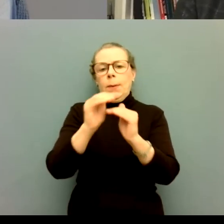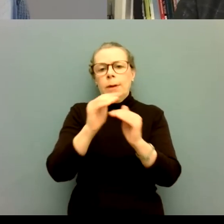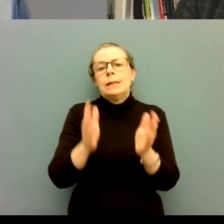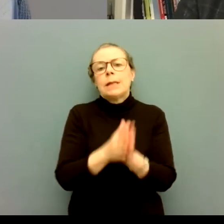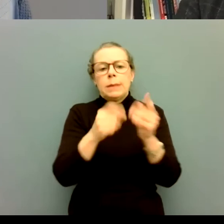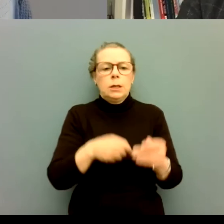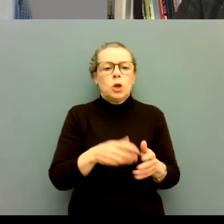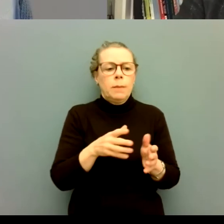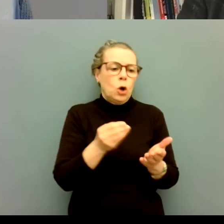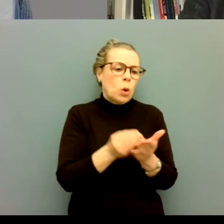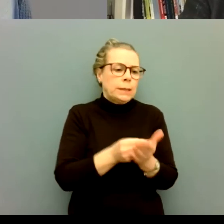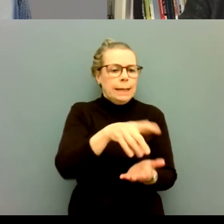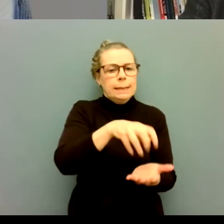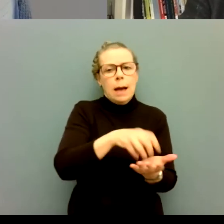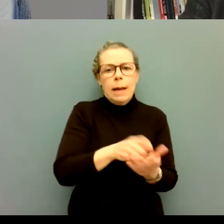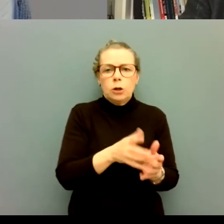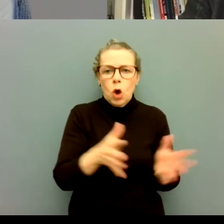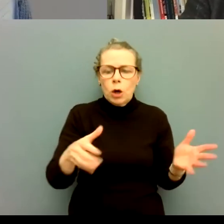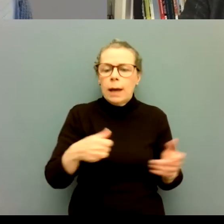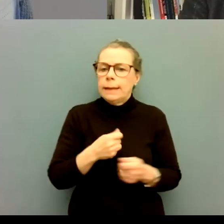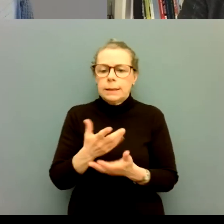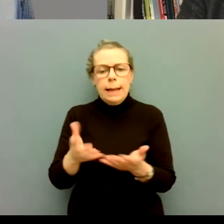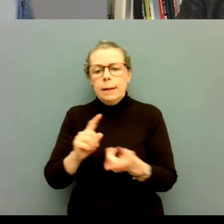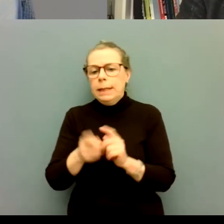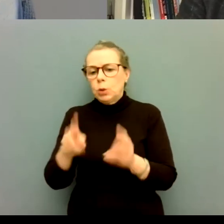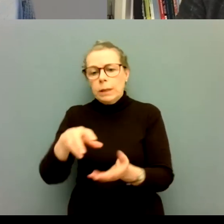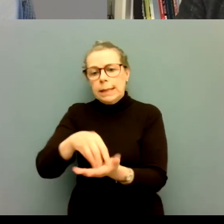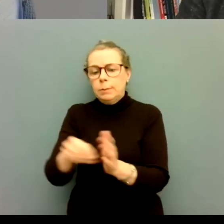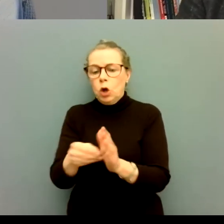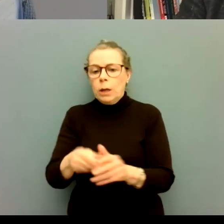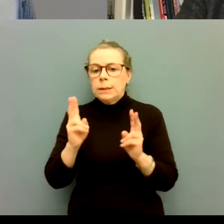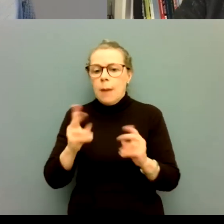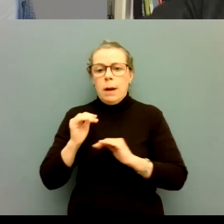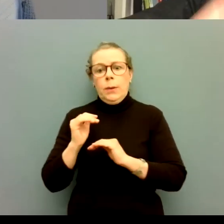Det ska inte vara som hittills, att det ligger stilla på en nivå-